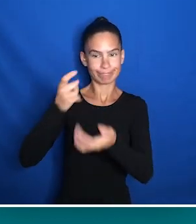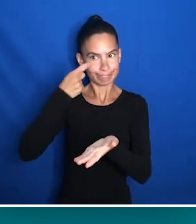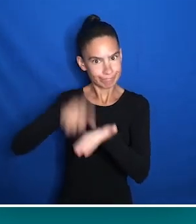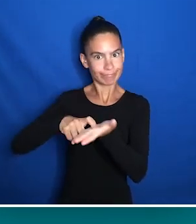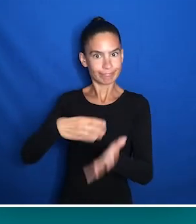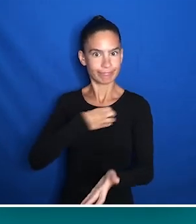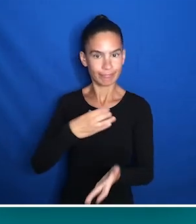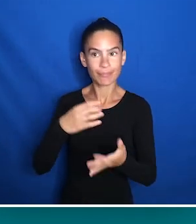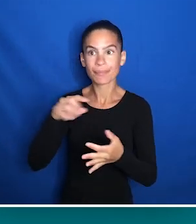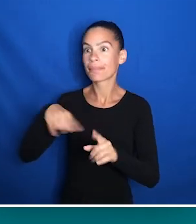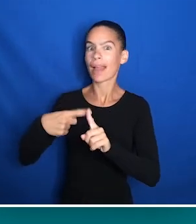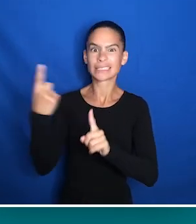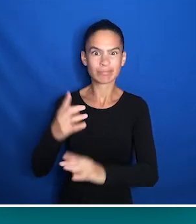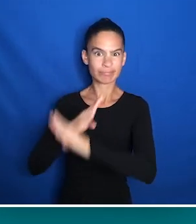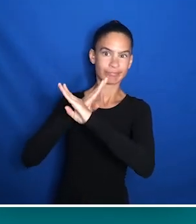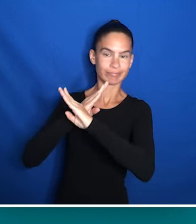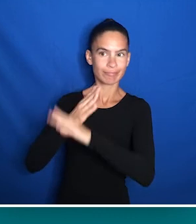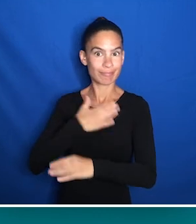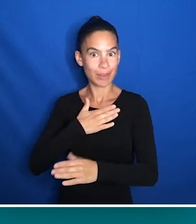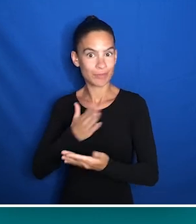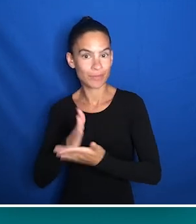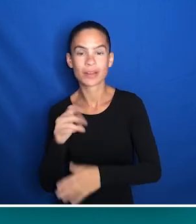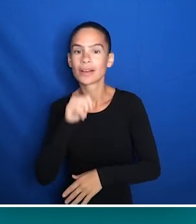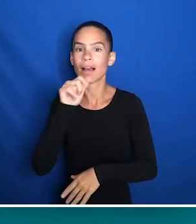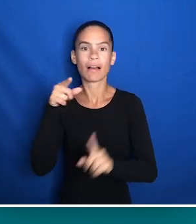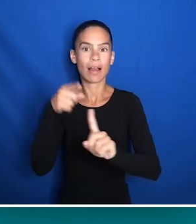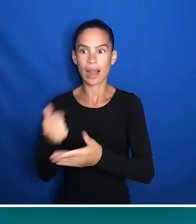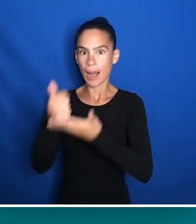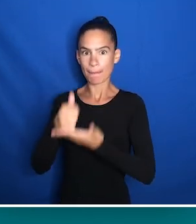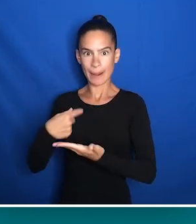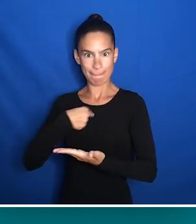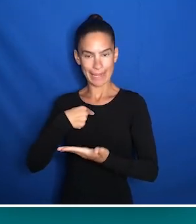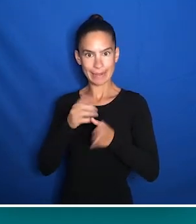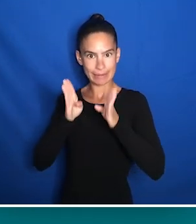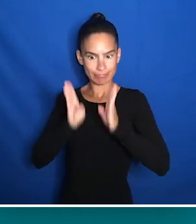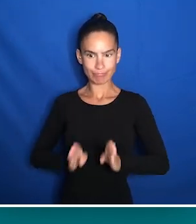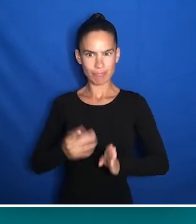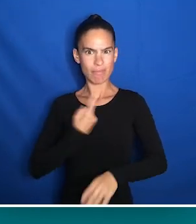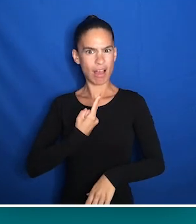y reclamando cuando tus derechos han sido violados. Simplemente no te ayuda como individuo,